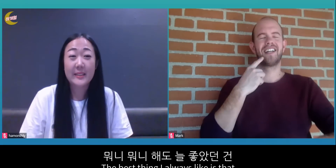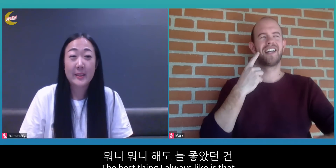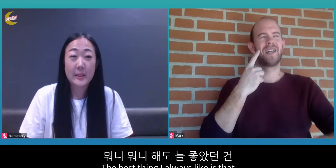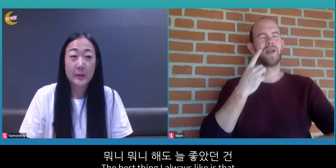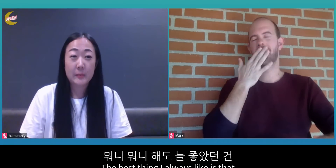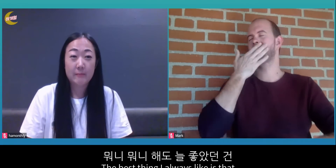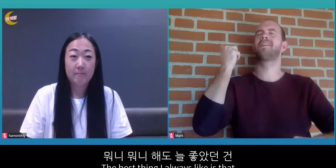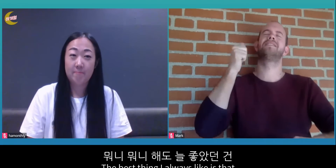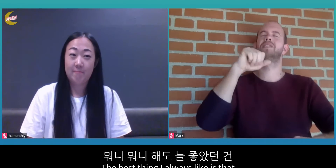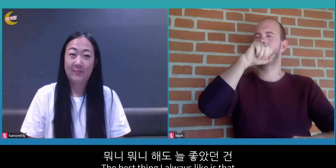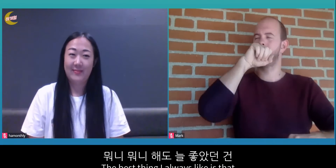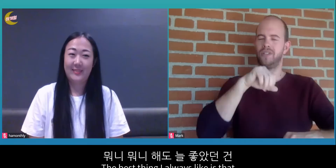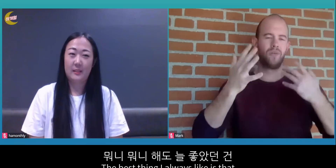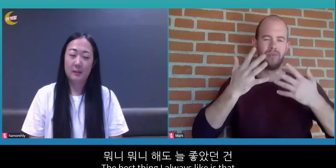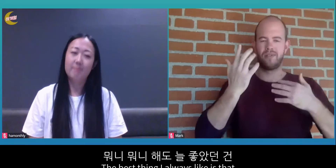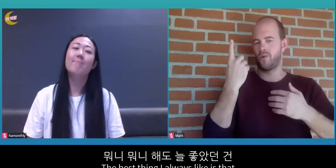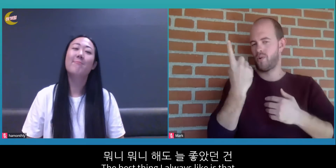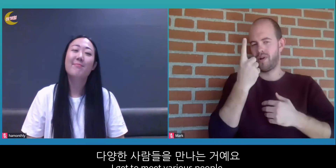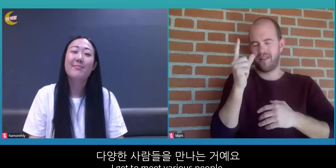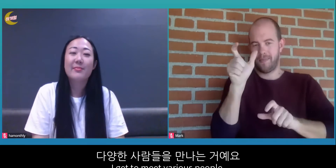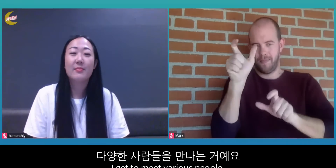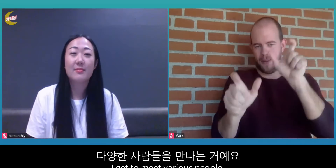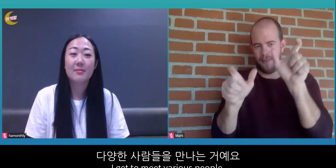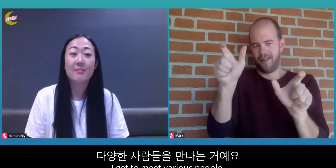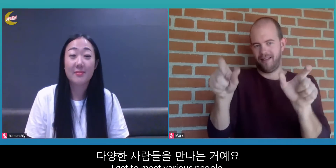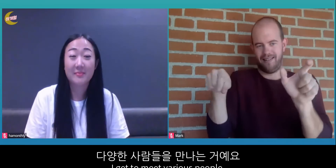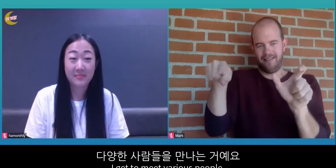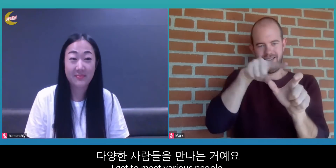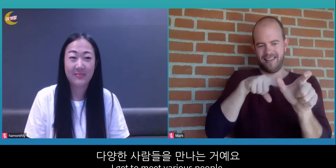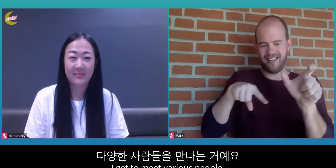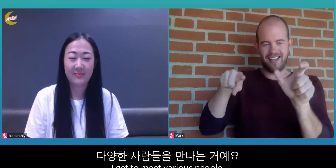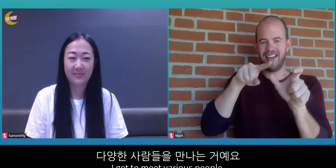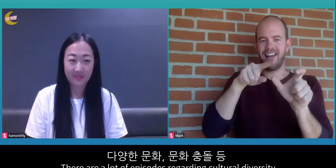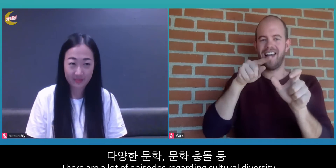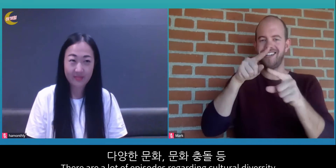私がいつも好きなのは、いろいろな人と出会えることです。